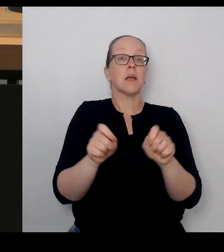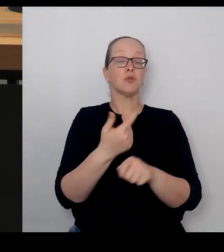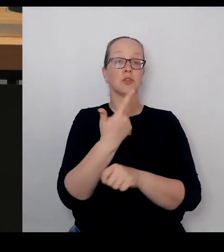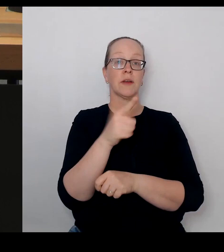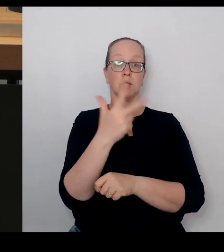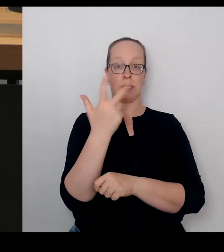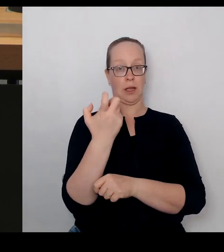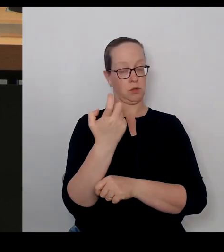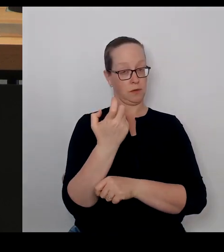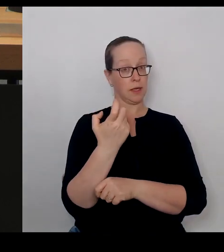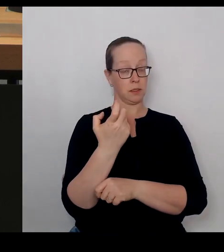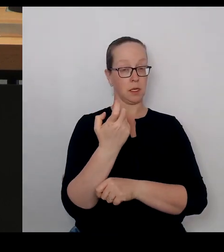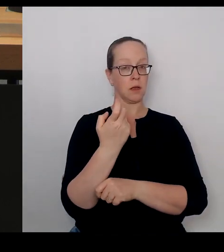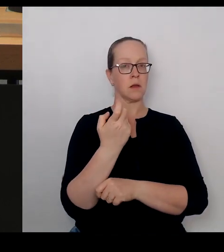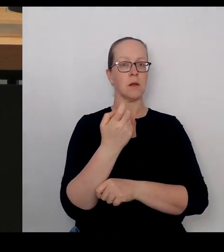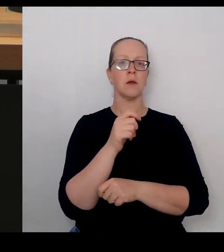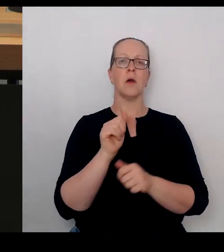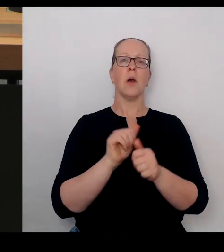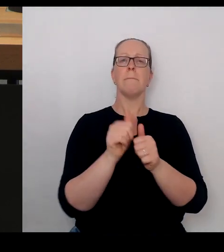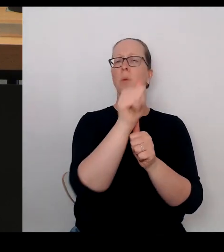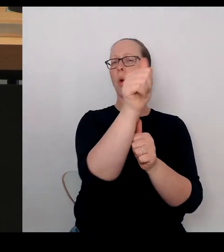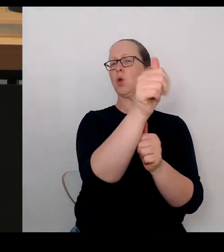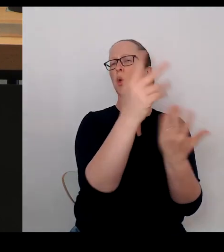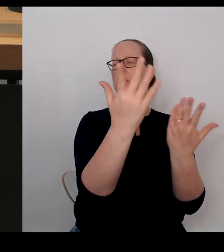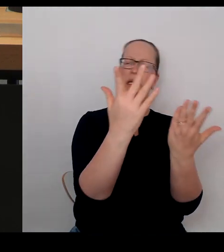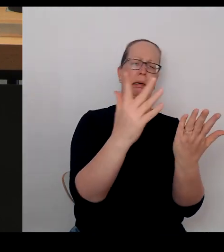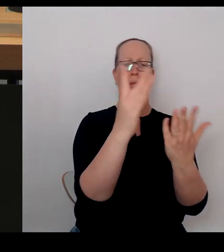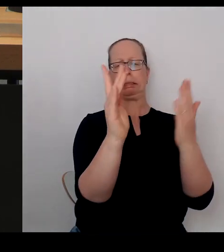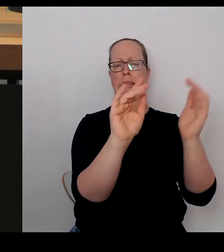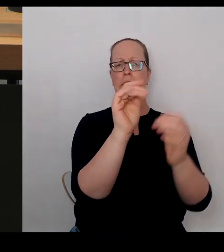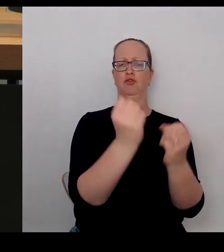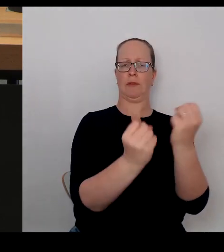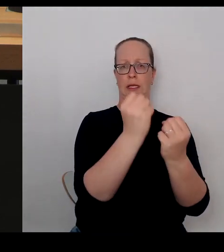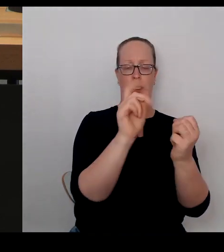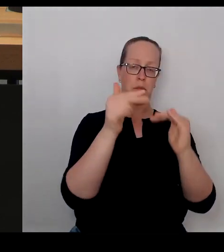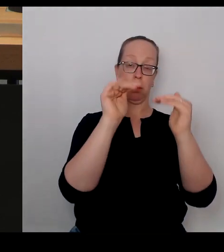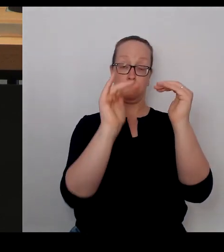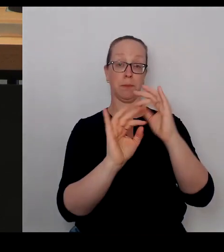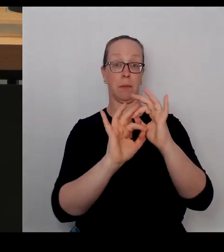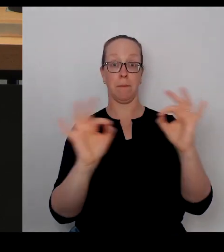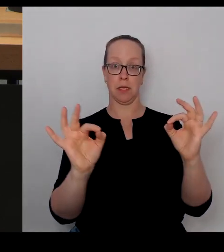allgemeine Haushaltslage als positiv zu bezeichnen, aber zumindest etwas bessere Voraussetzungen für das laufende Jahr schafft.